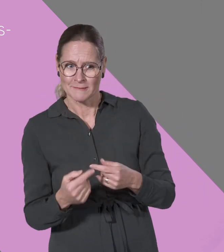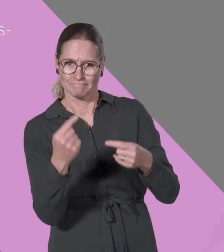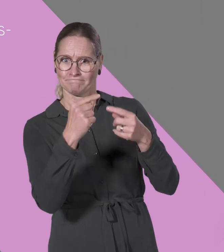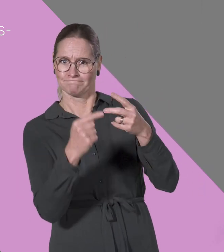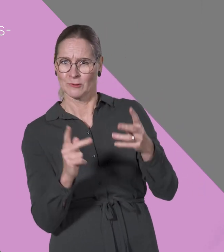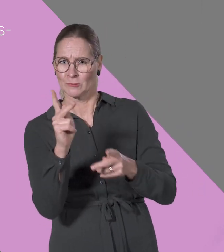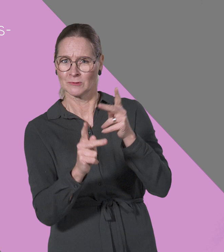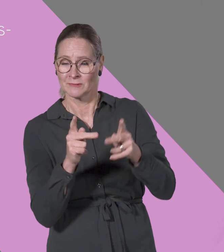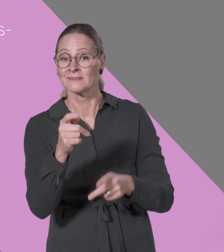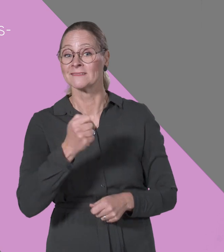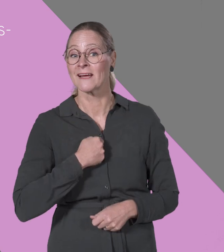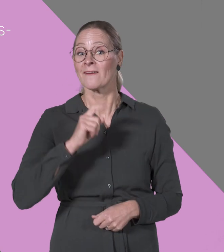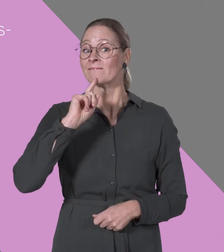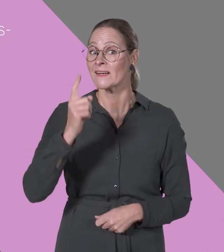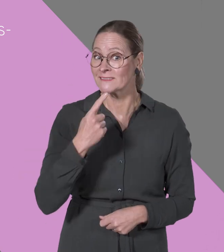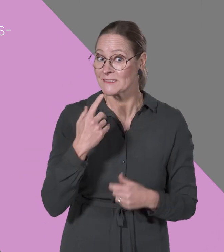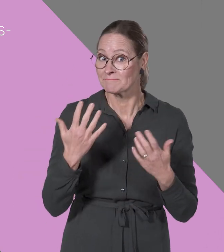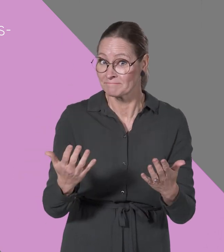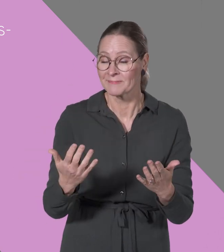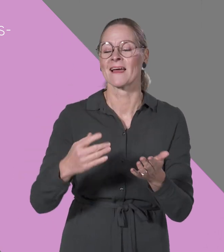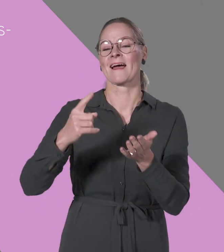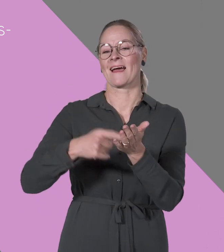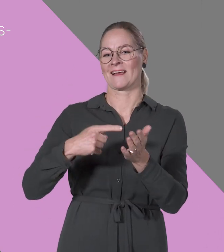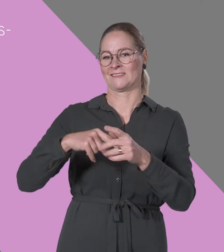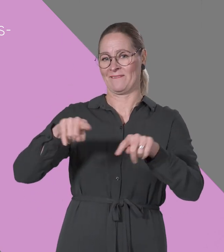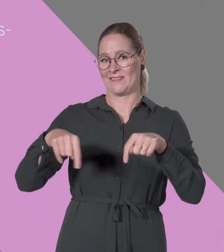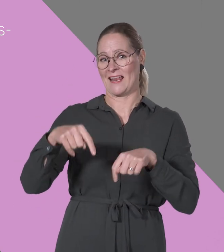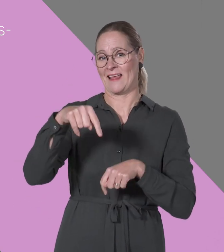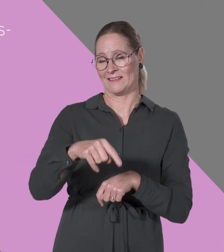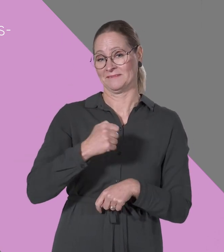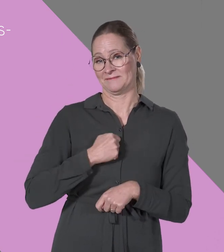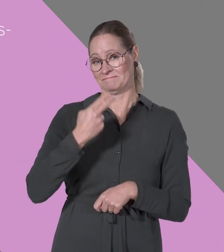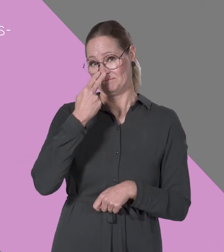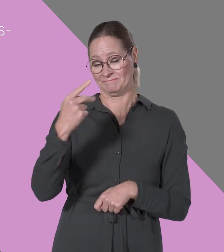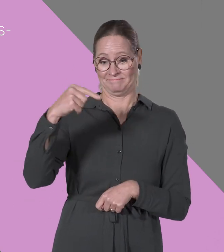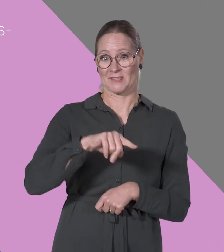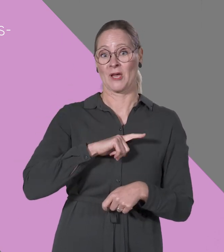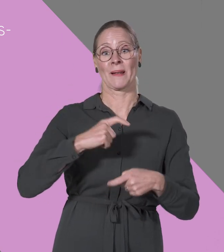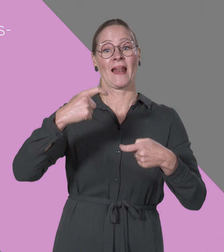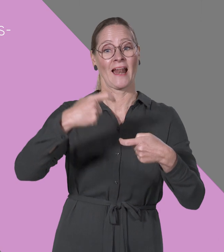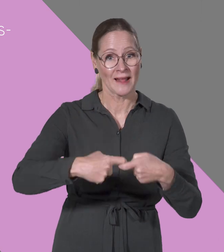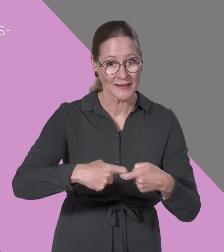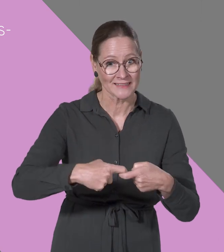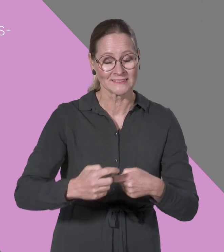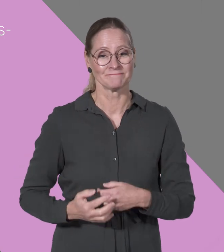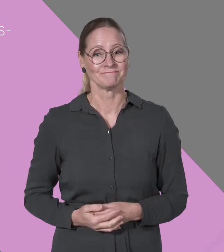Näihin ja moniin muihin kysymyksiin saat vastauksen haastatteluvideolta, - jonka pääset katsomaan oheisen linkin kautta!